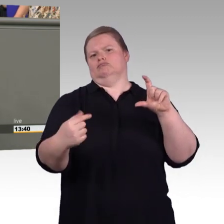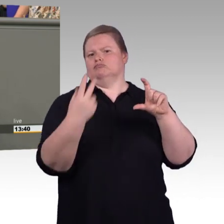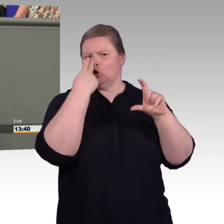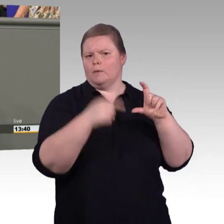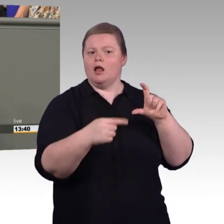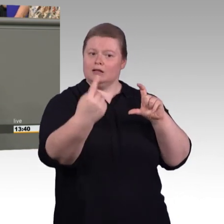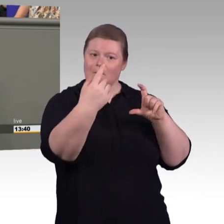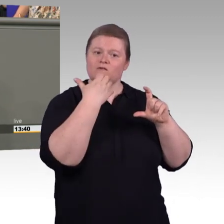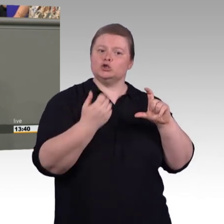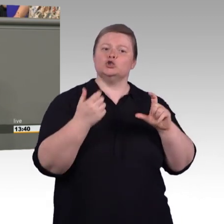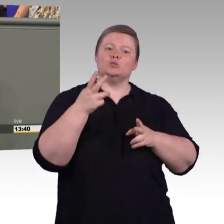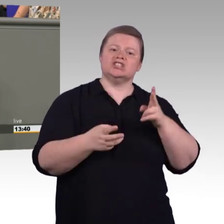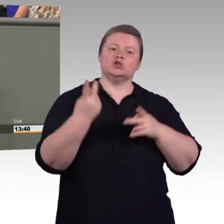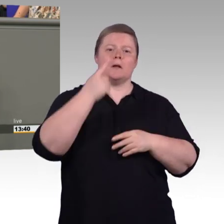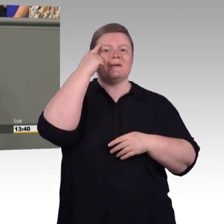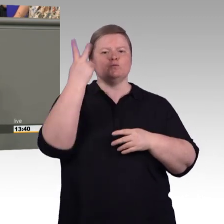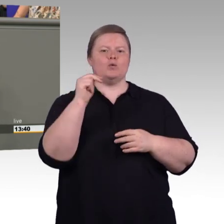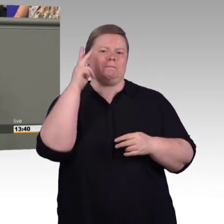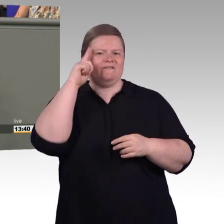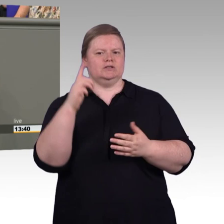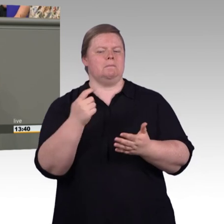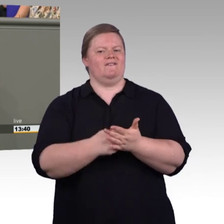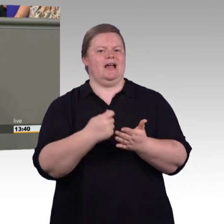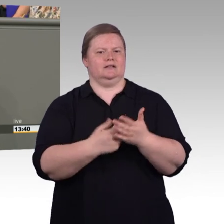auch der Erziehungsarbeit steht